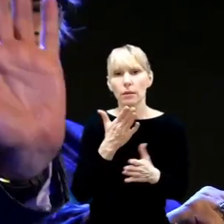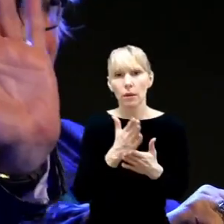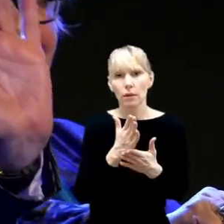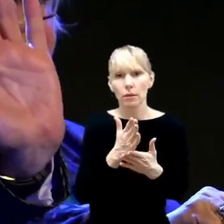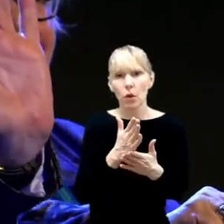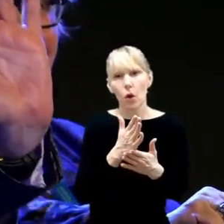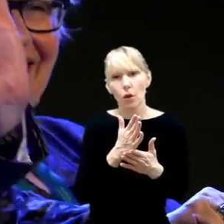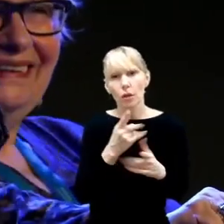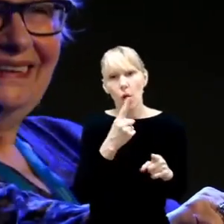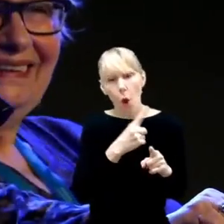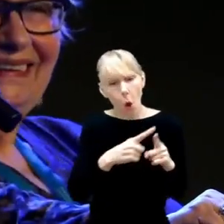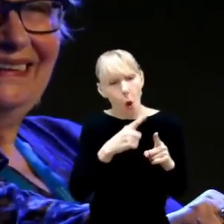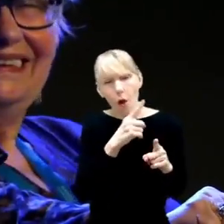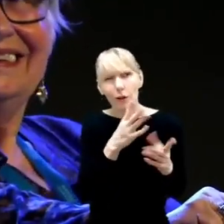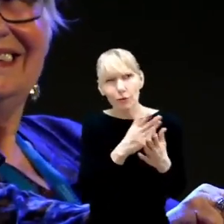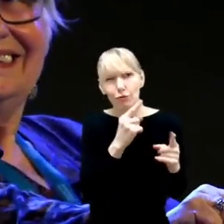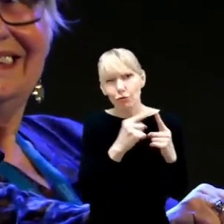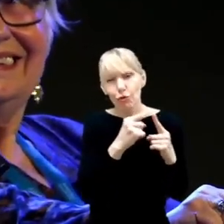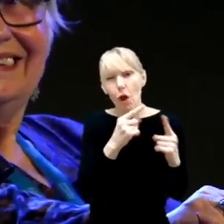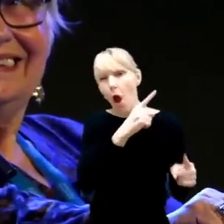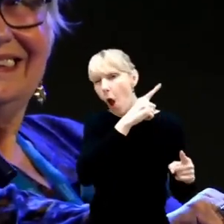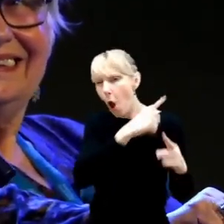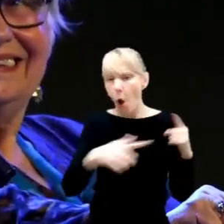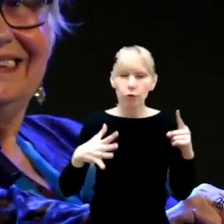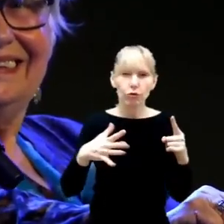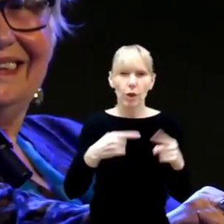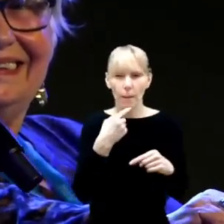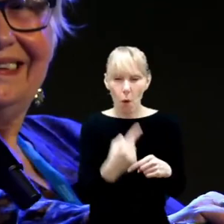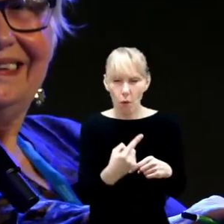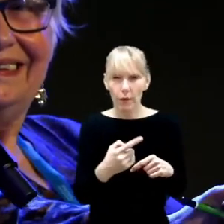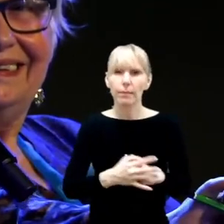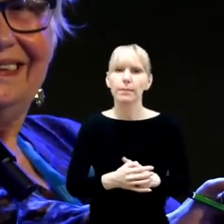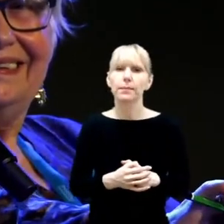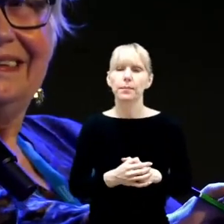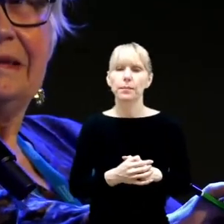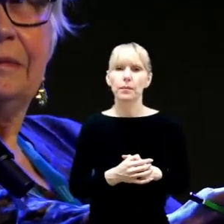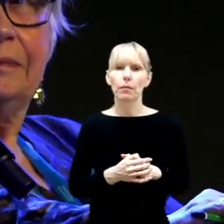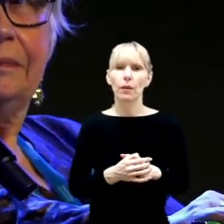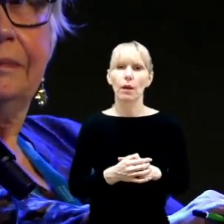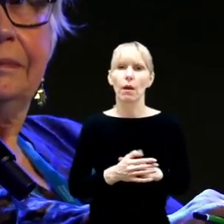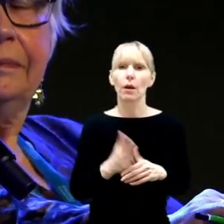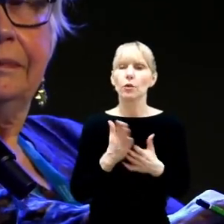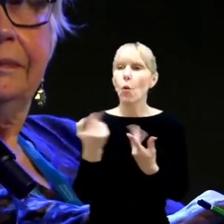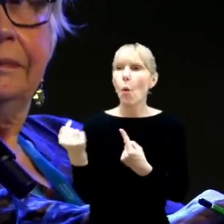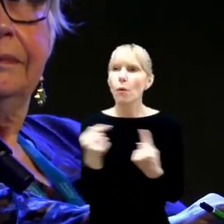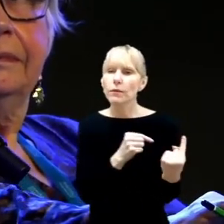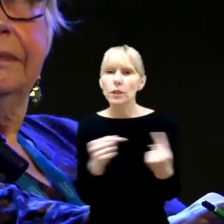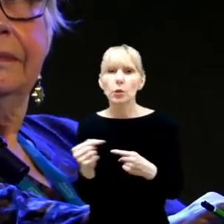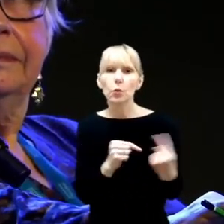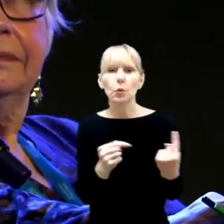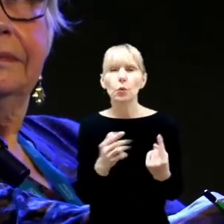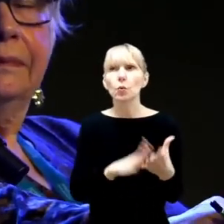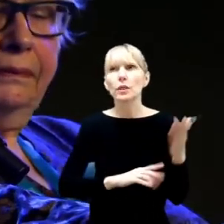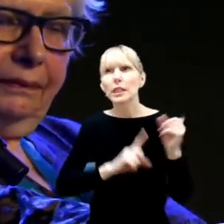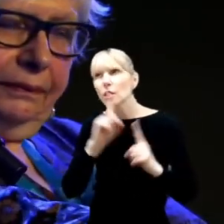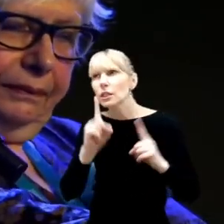co nie znaczy, że tak w 100% twierdzę, ale po prostu w dyskusji jest to czasami bardzo przydatne.